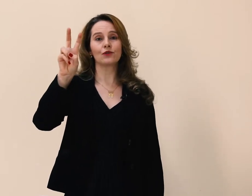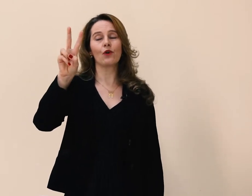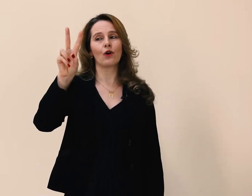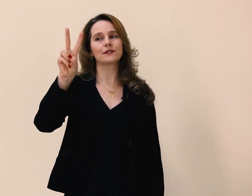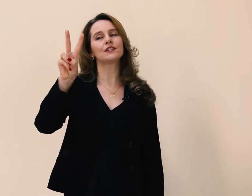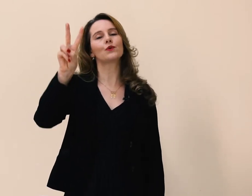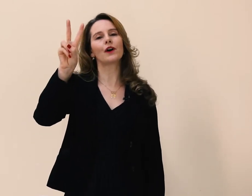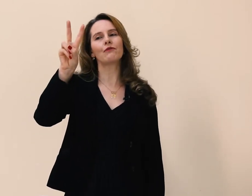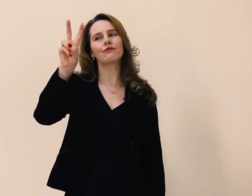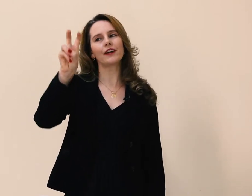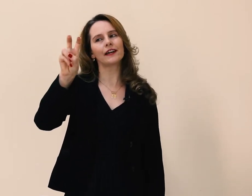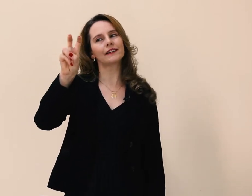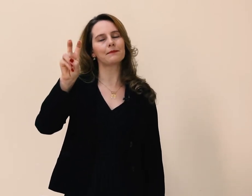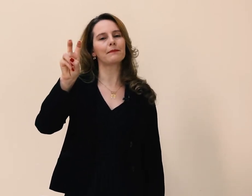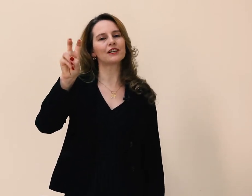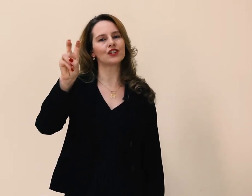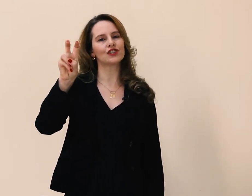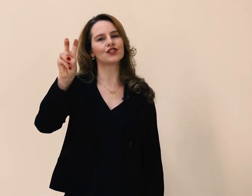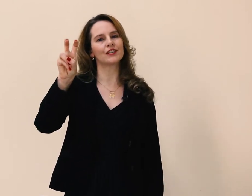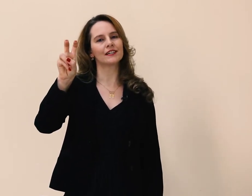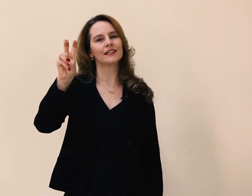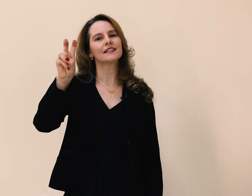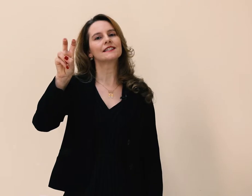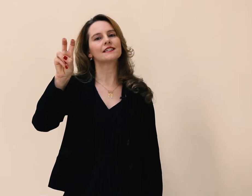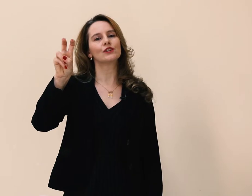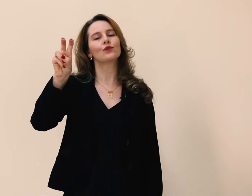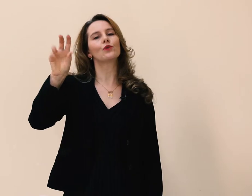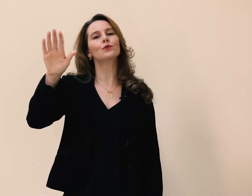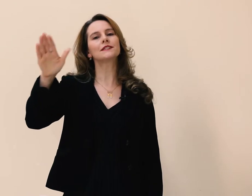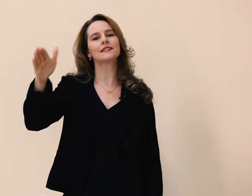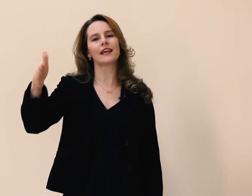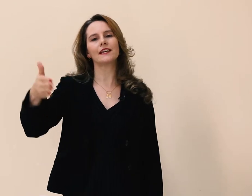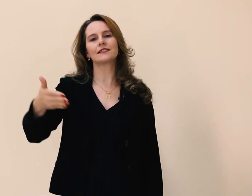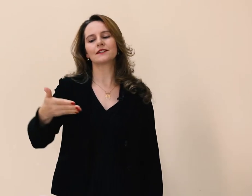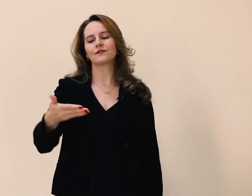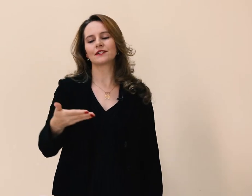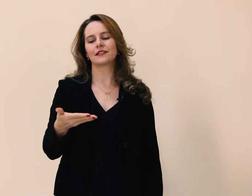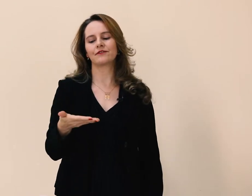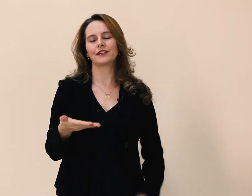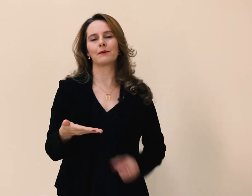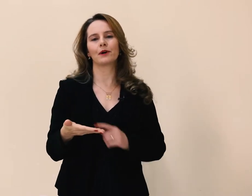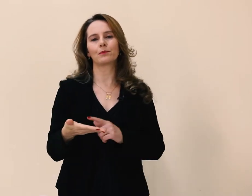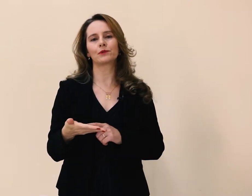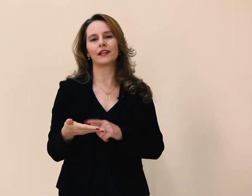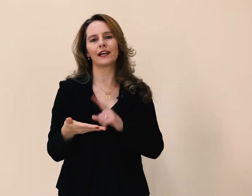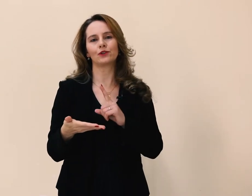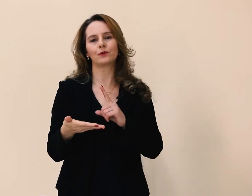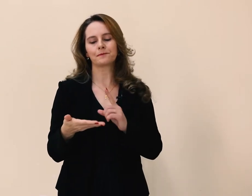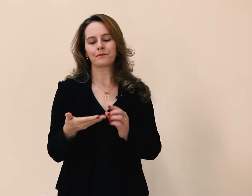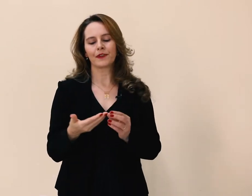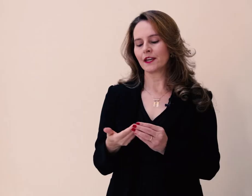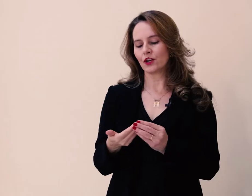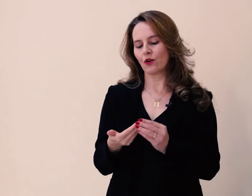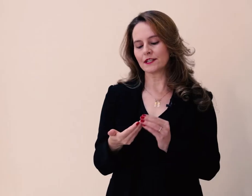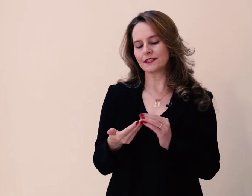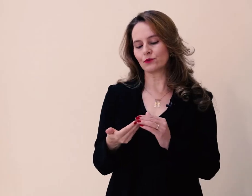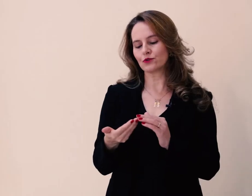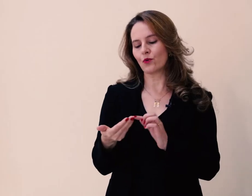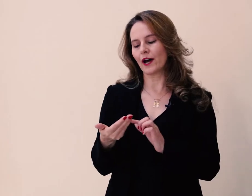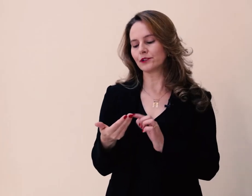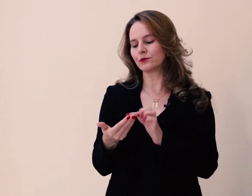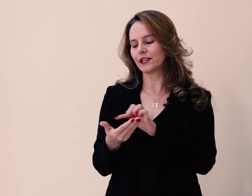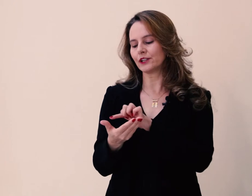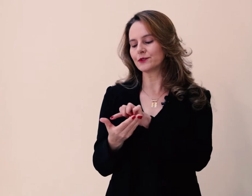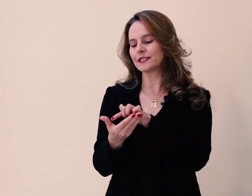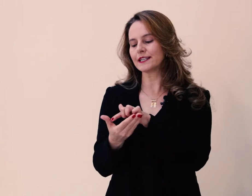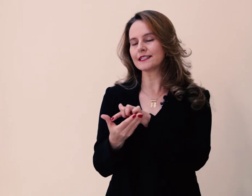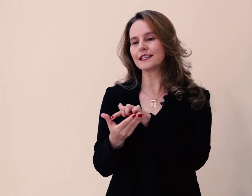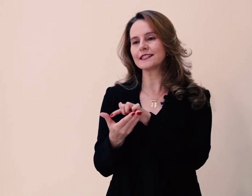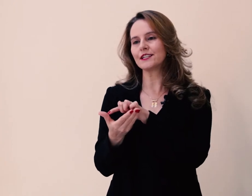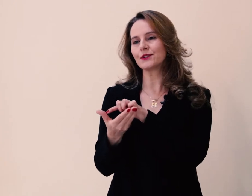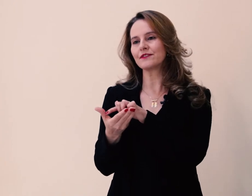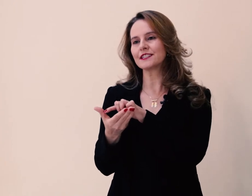O 6 você vira mão para o teto encosta os quatro dedos nesse risquinho que você